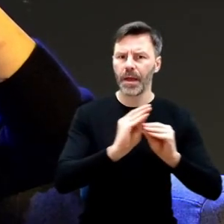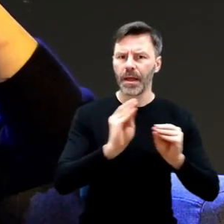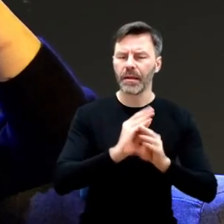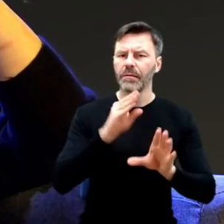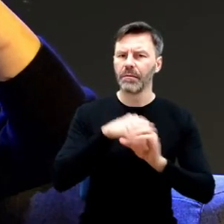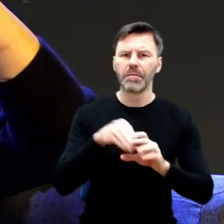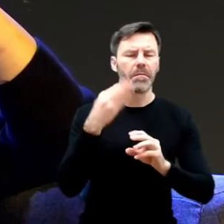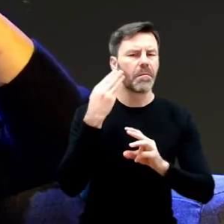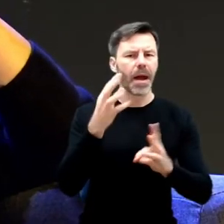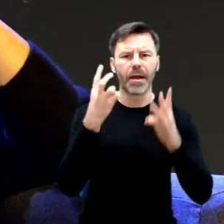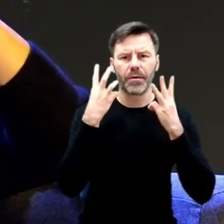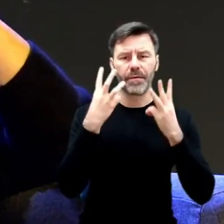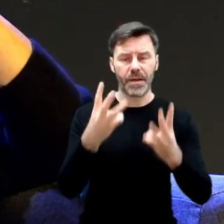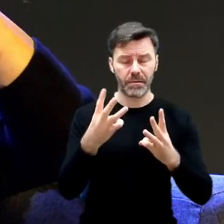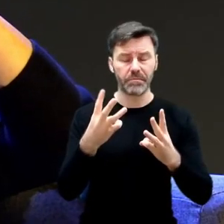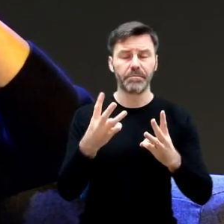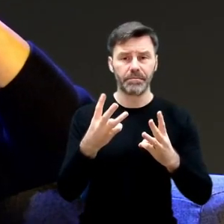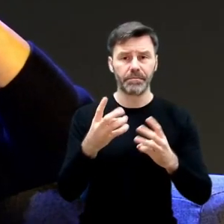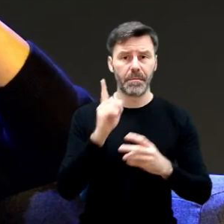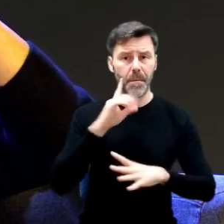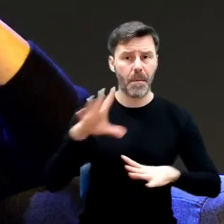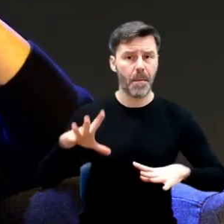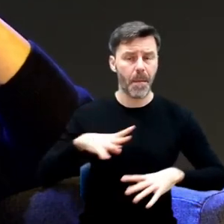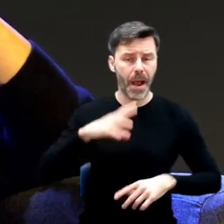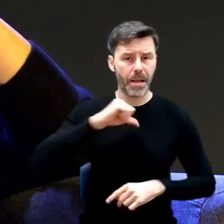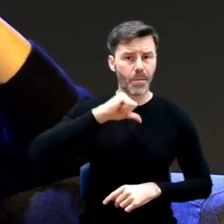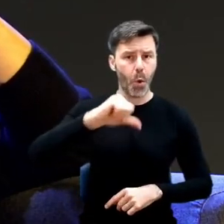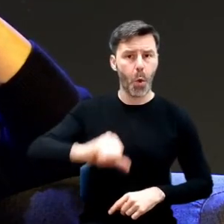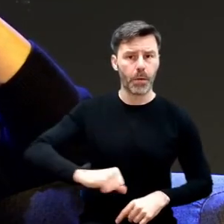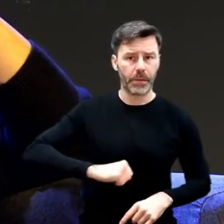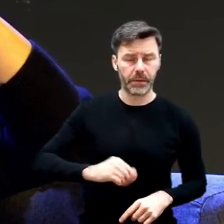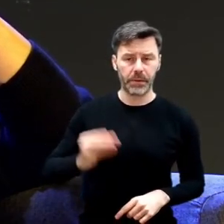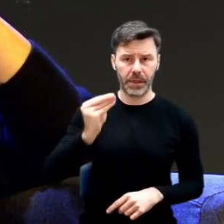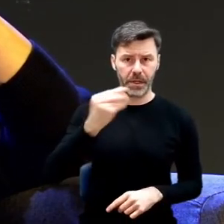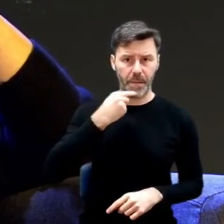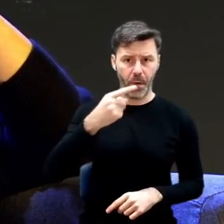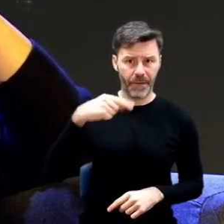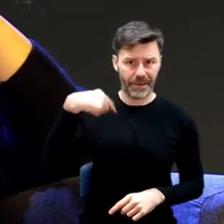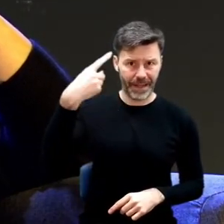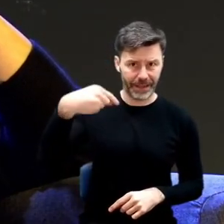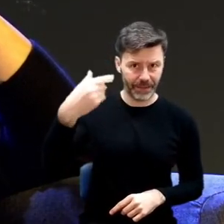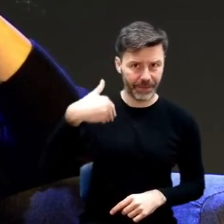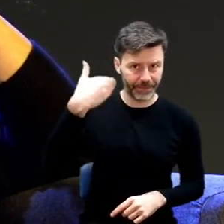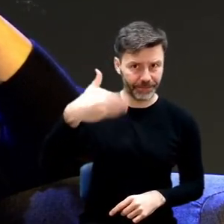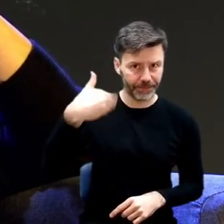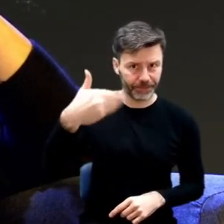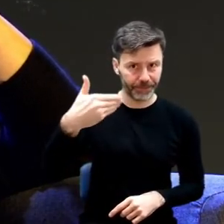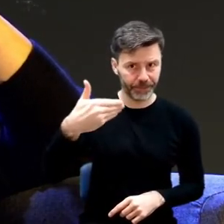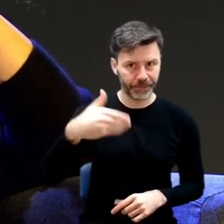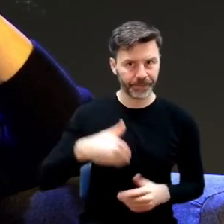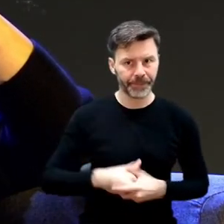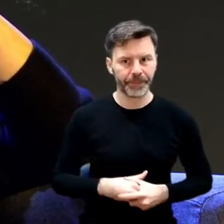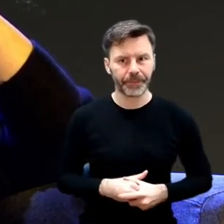i tutaj pan burmistrz pewnie jeszcze o tym w kolejnym panelu więcej powie, jak to sprawia, że mieszkańcy jednak właśnie…